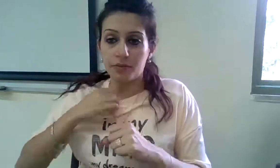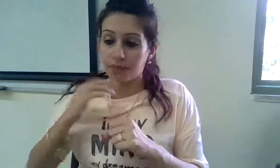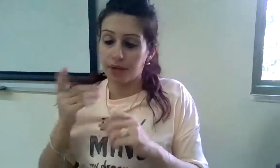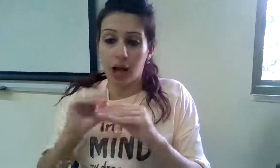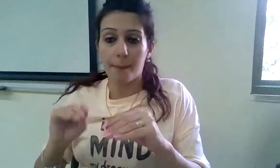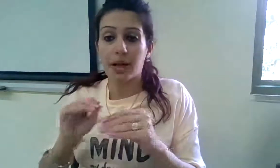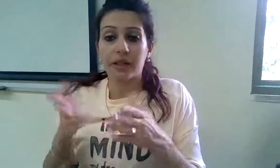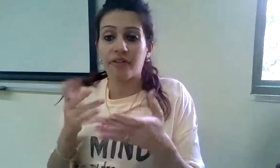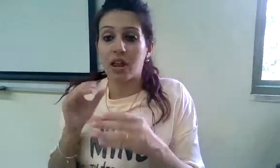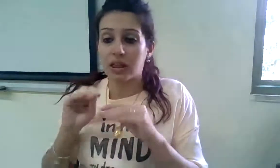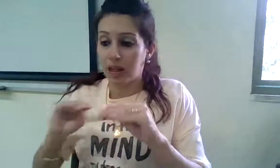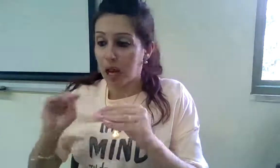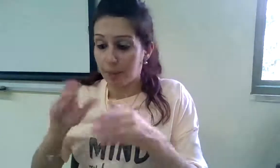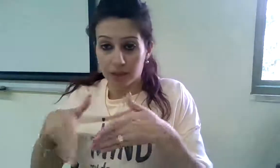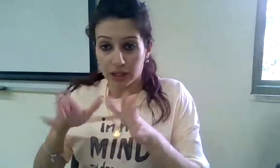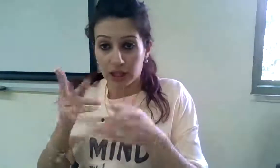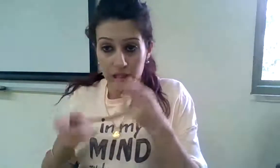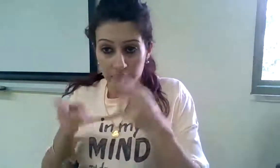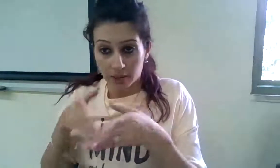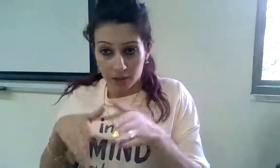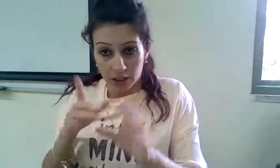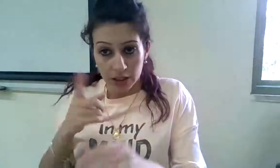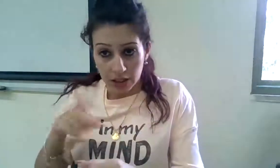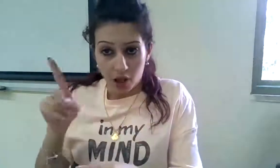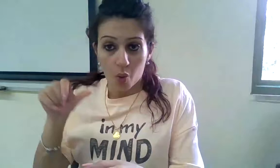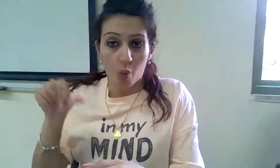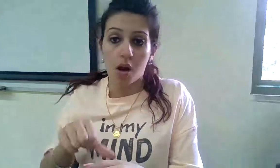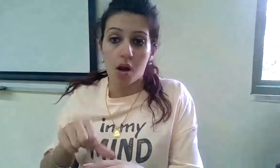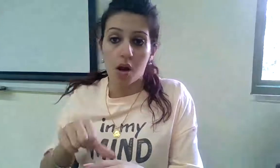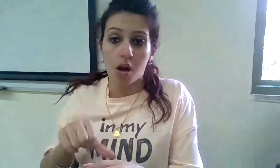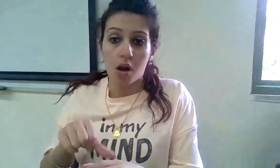نحن نركز في تعليمنا على تعليم الأهالي